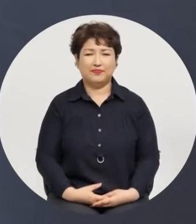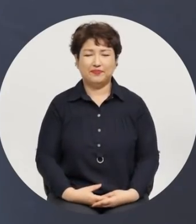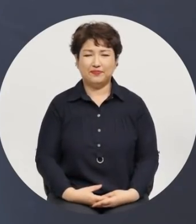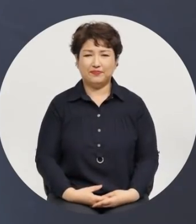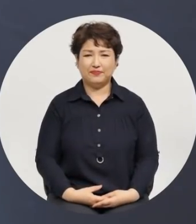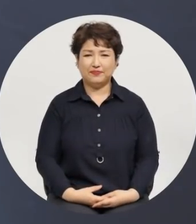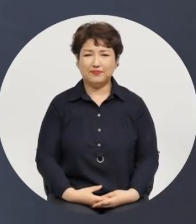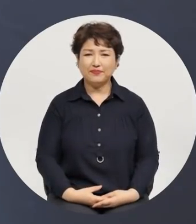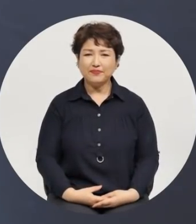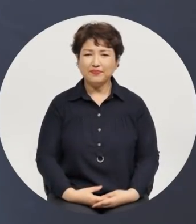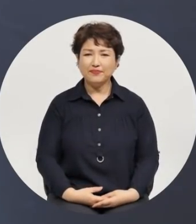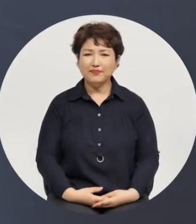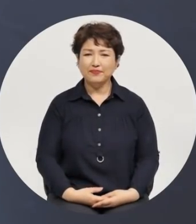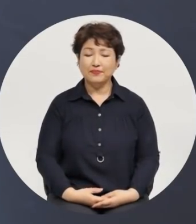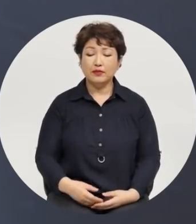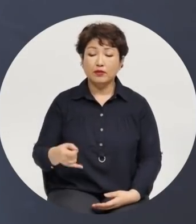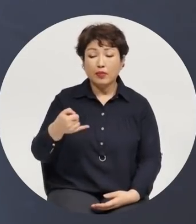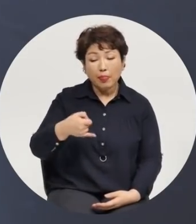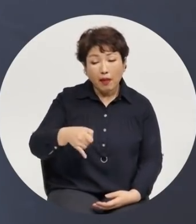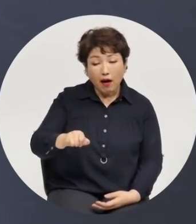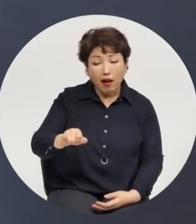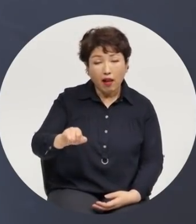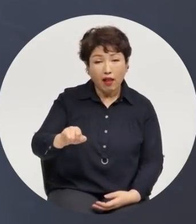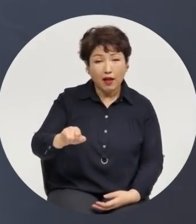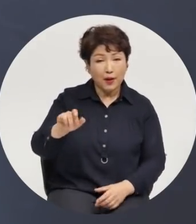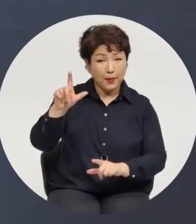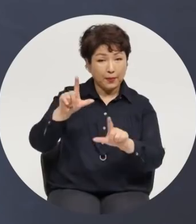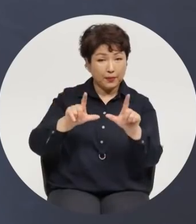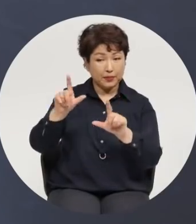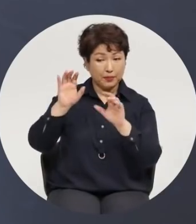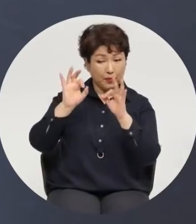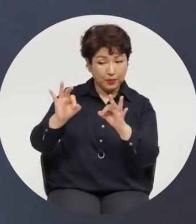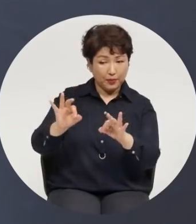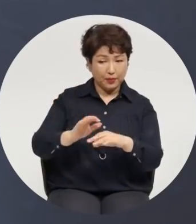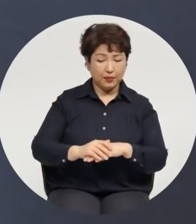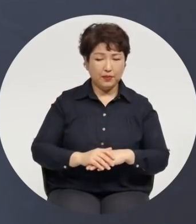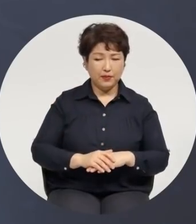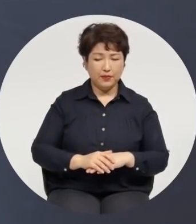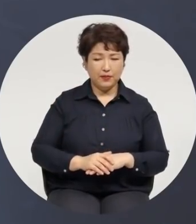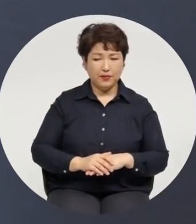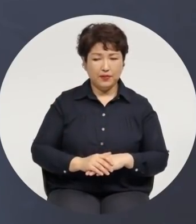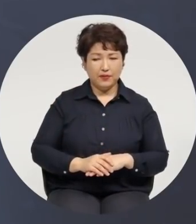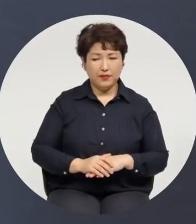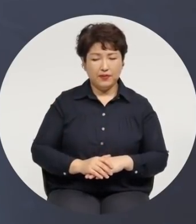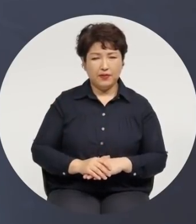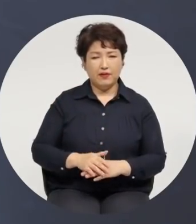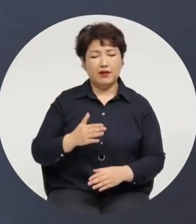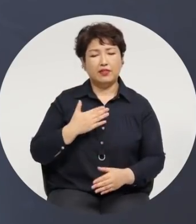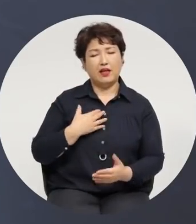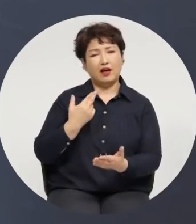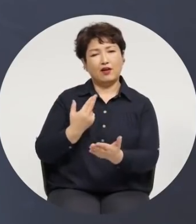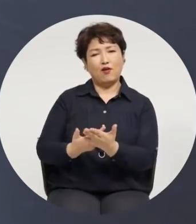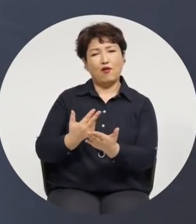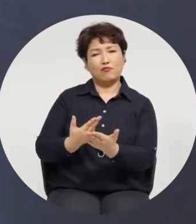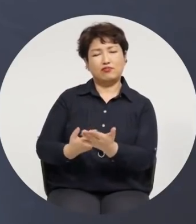(질문자 웃음) (스님) 아이를 보면서 '아이가 내 거울이다'